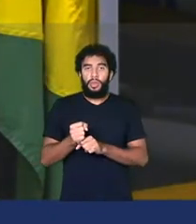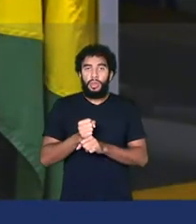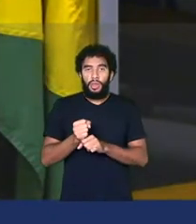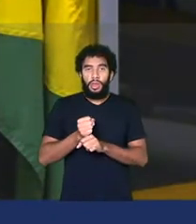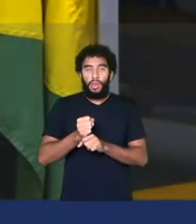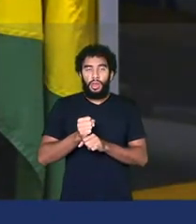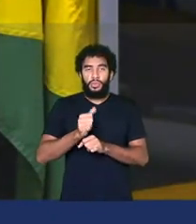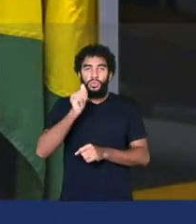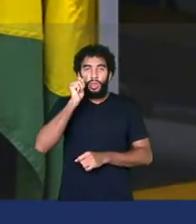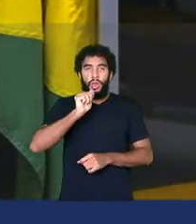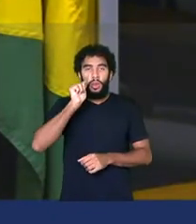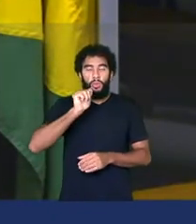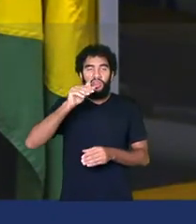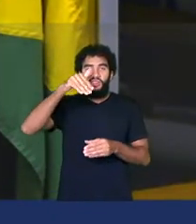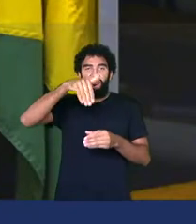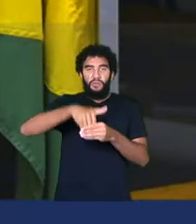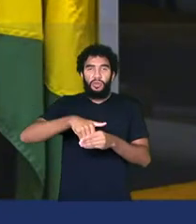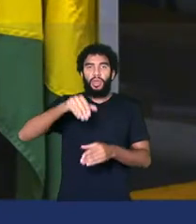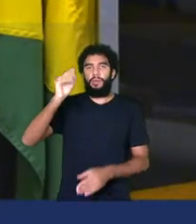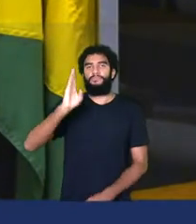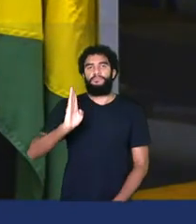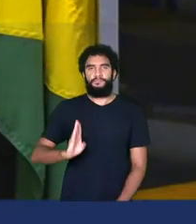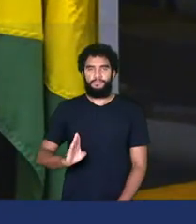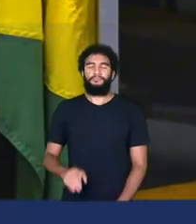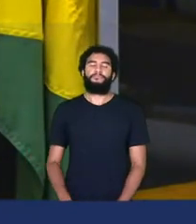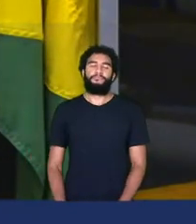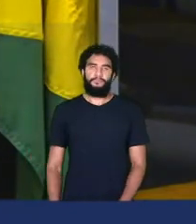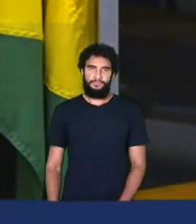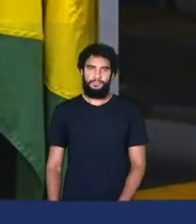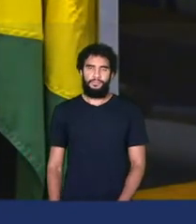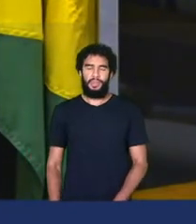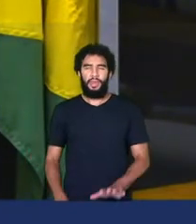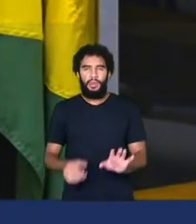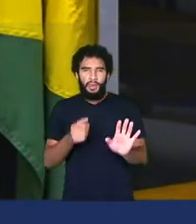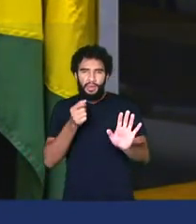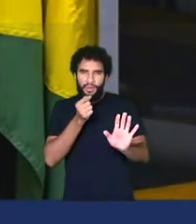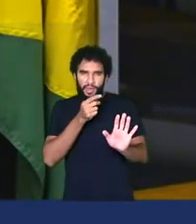HOJE COMEMORAMOS 90 ANOS DO VOTO FEMININO DO BRASIL E, ASSIM, É ATÉ ENGRAÇADO